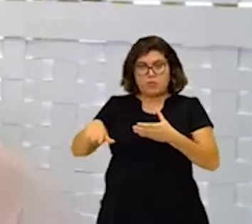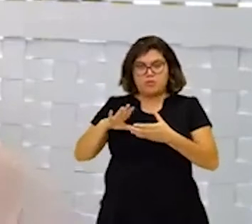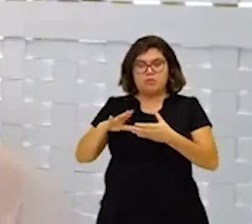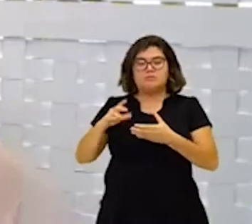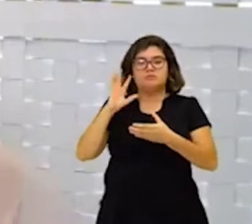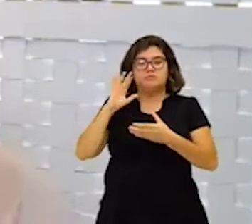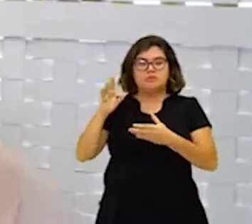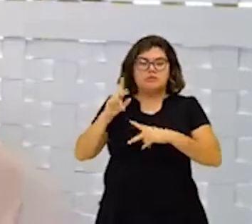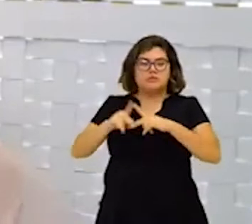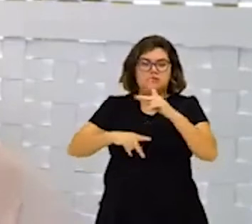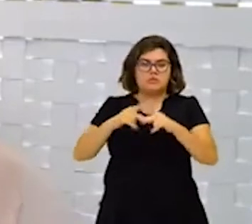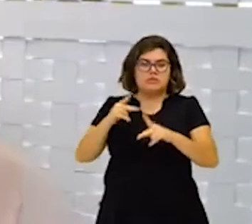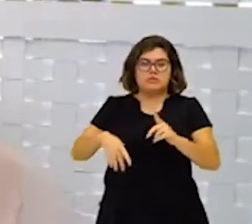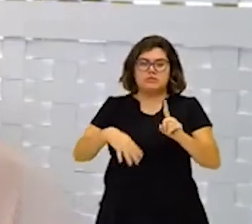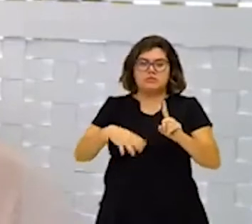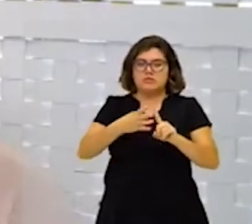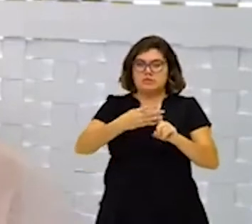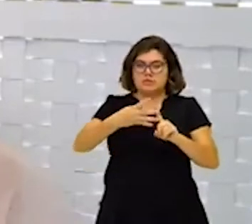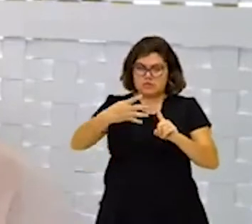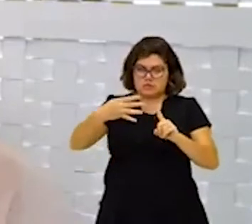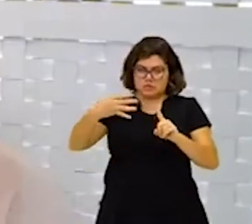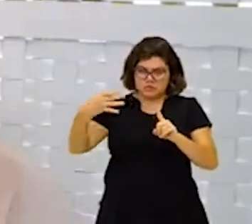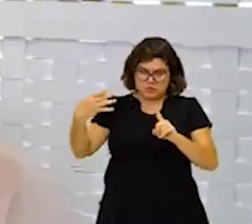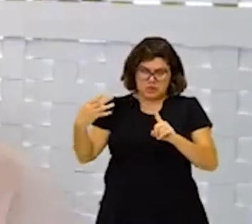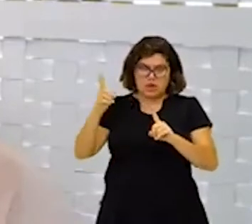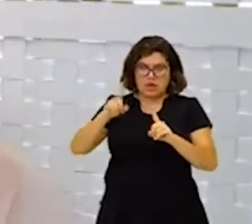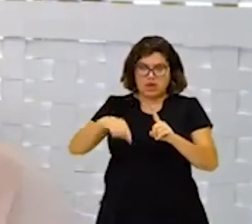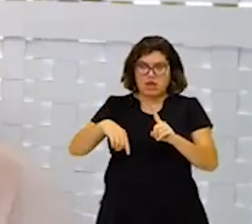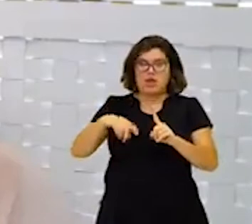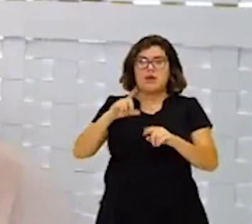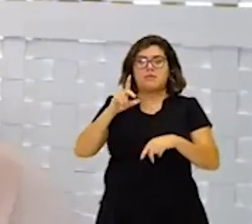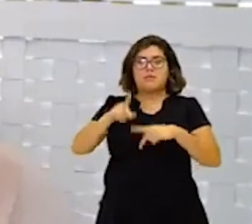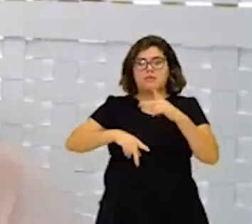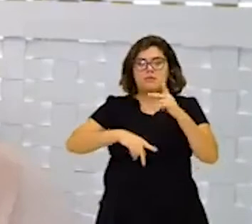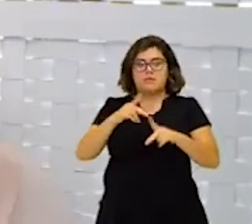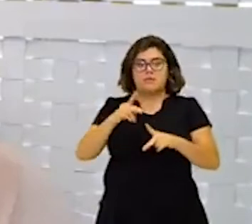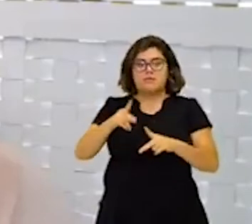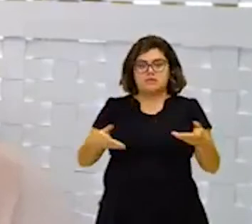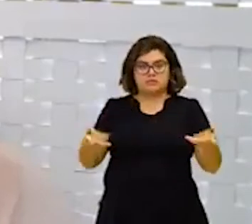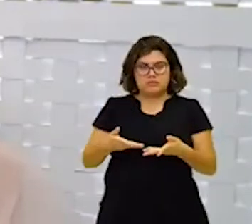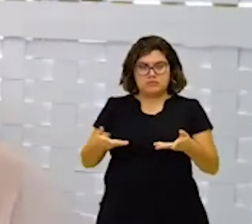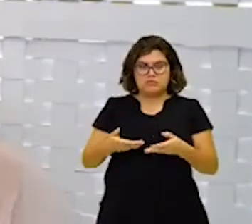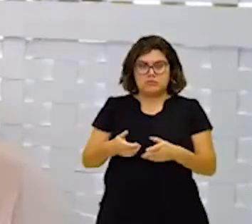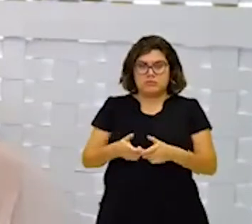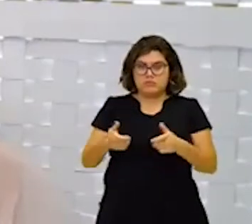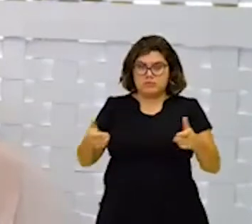que o resultado de novo é uma população que no Brasil ela é majoritariamente negra Ela